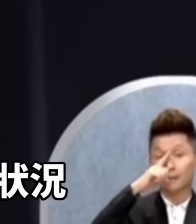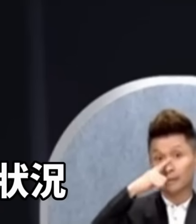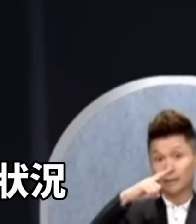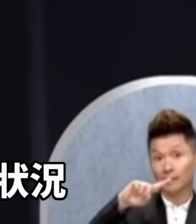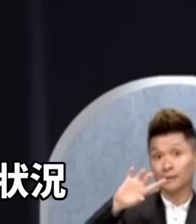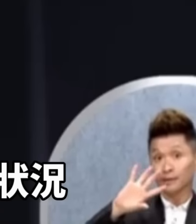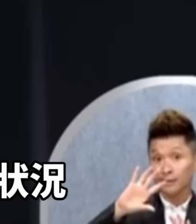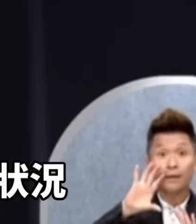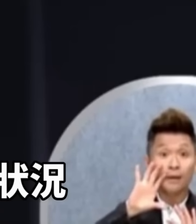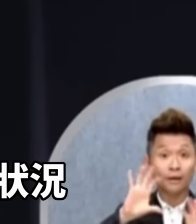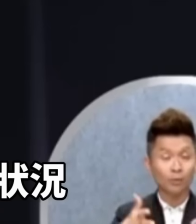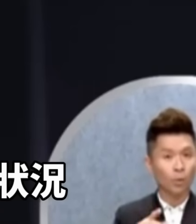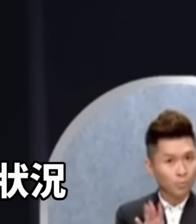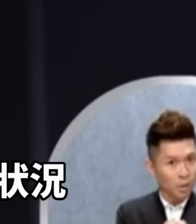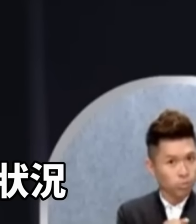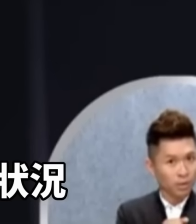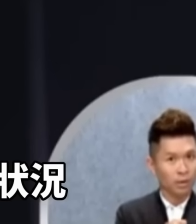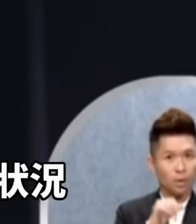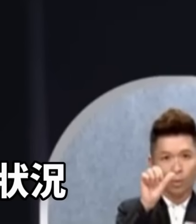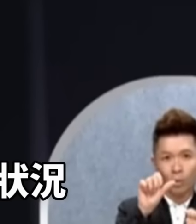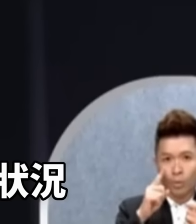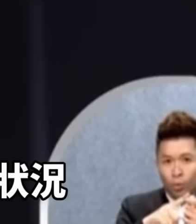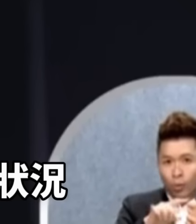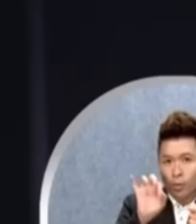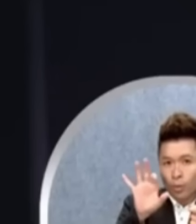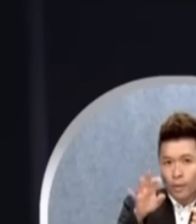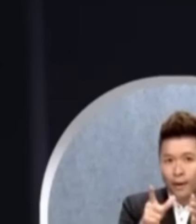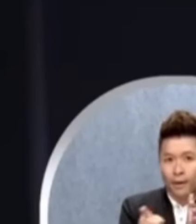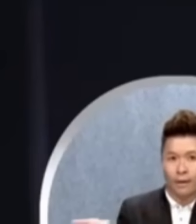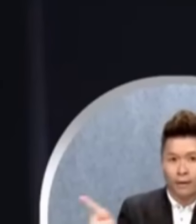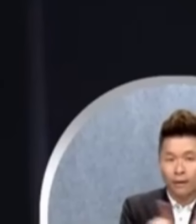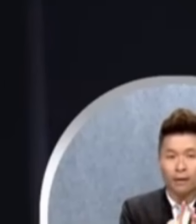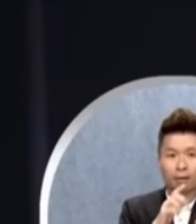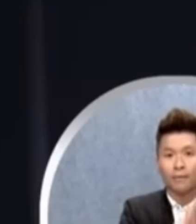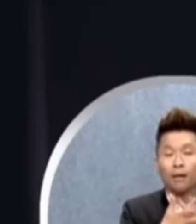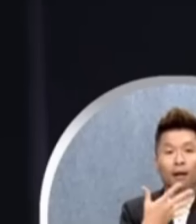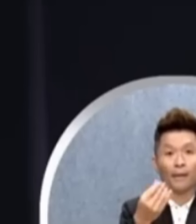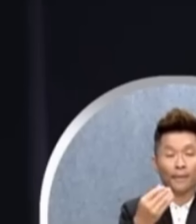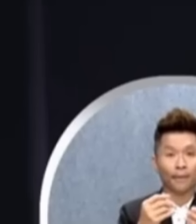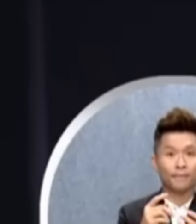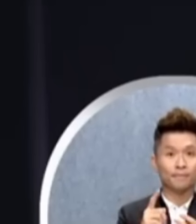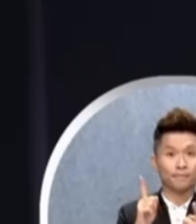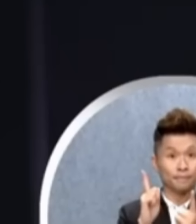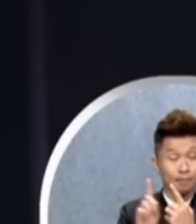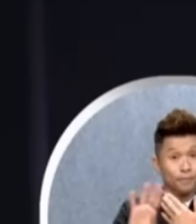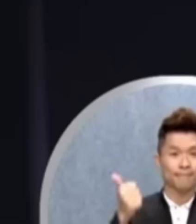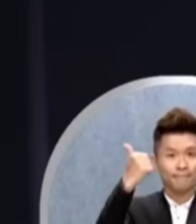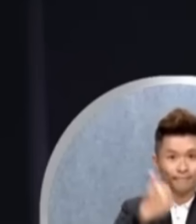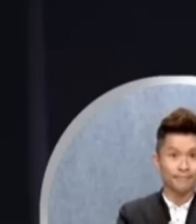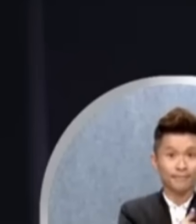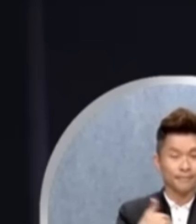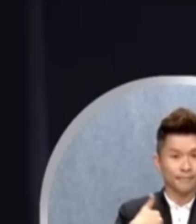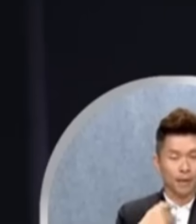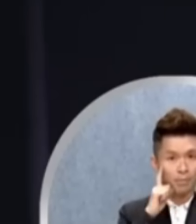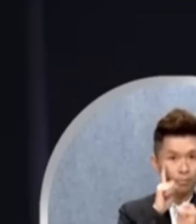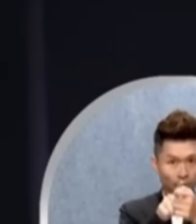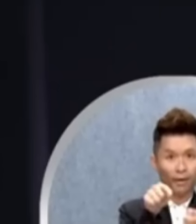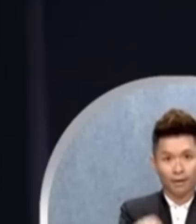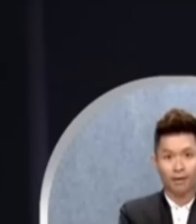我們一定要營造一個外部的和平的狀況 對外追求和平 對內追求公平 所以請各位所有的好朋友